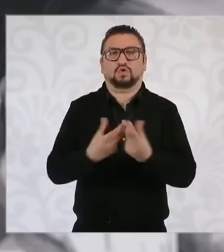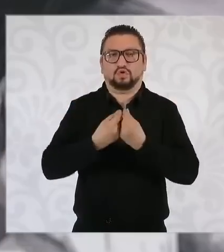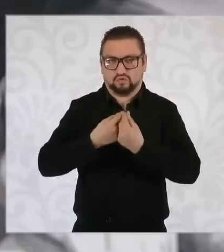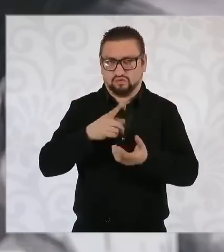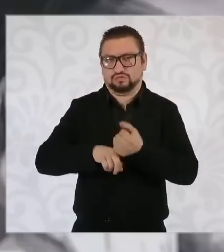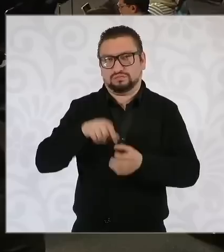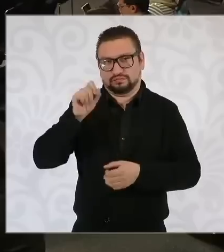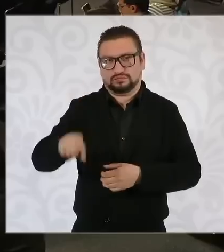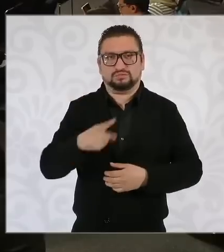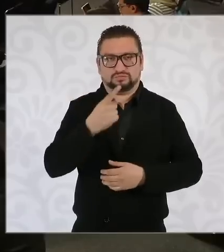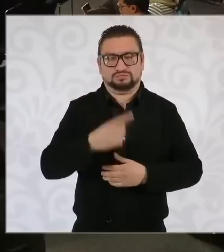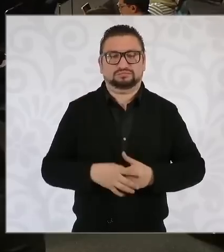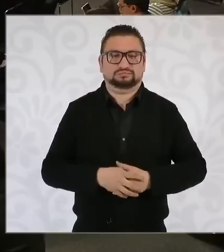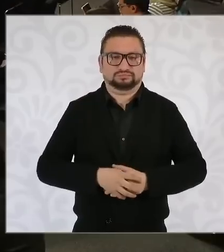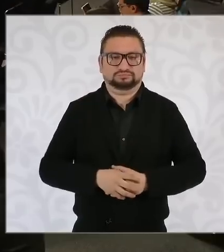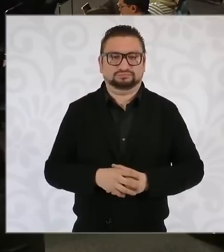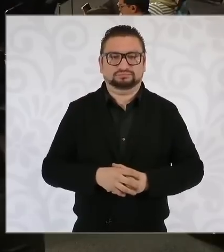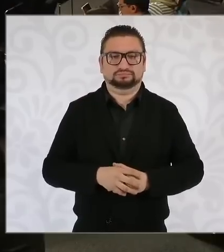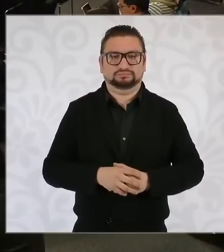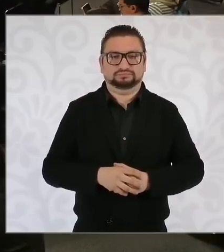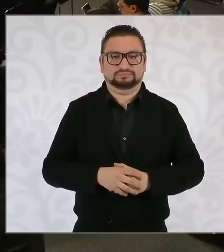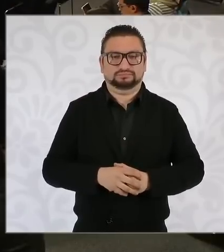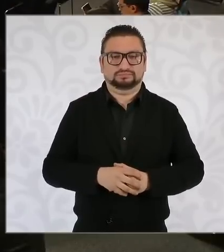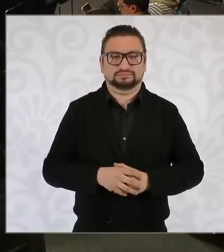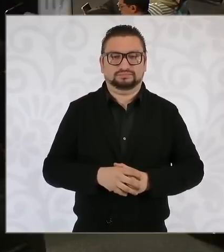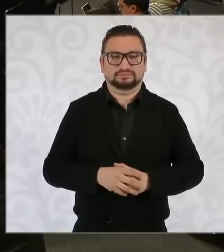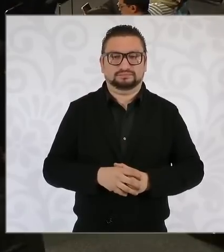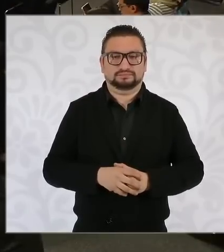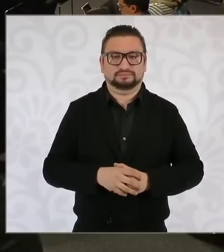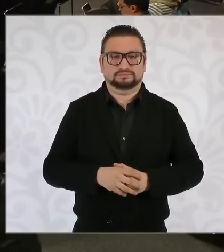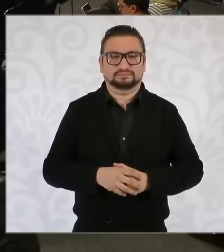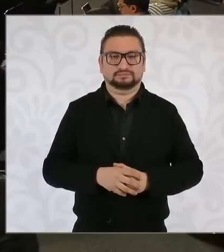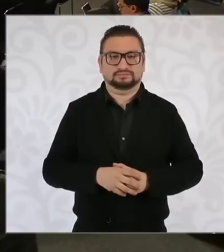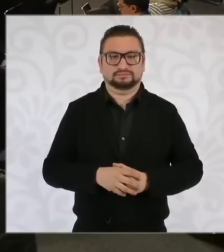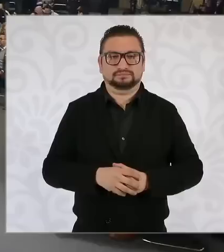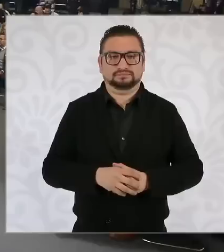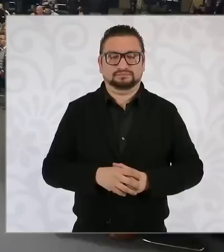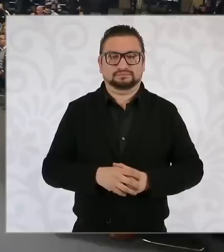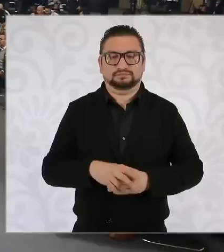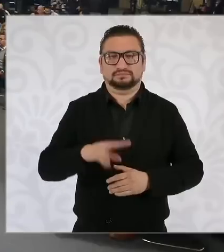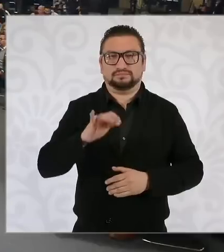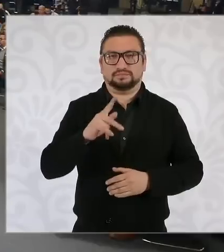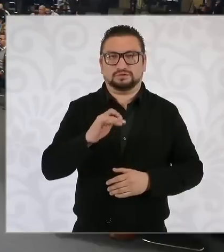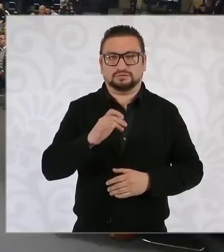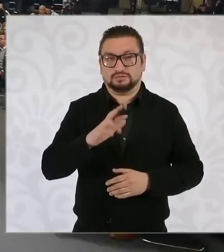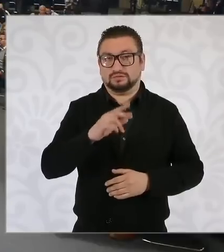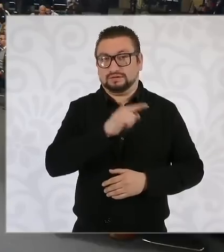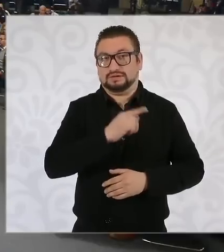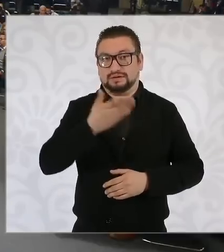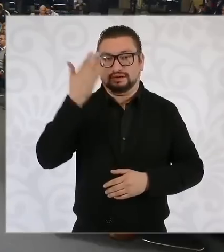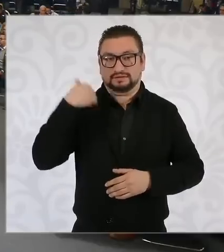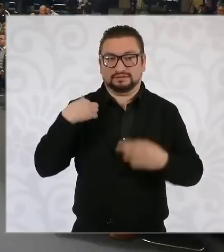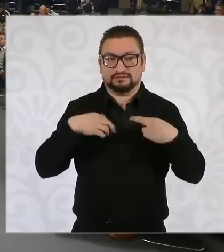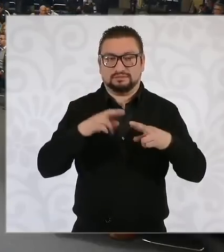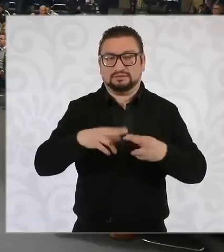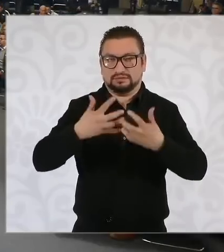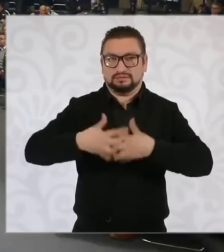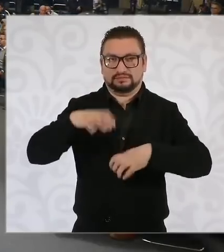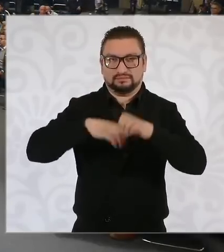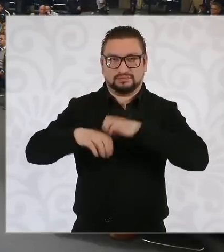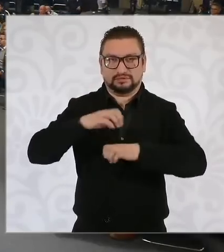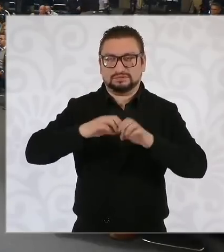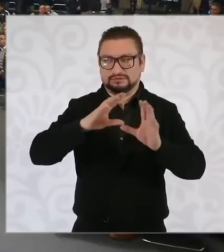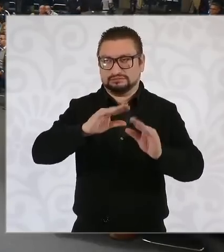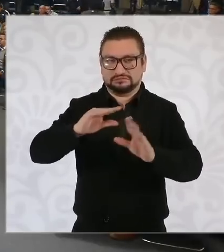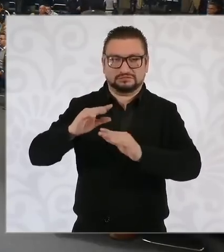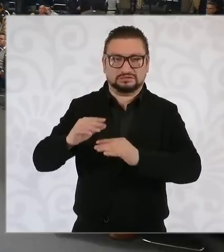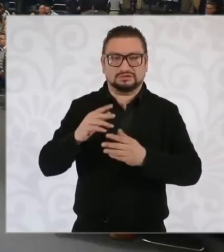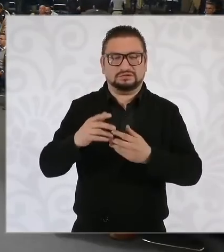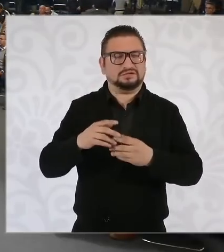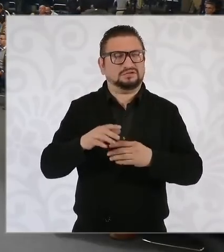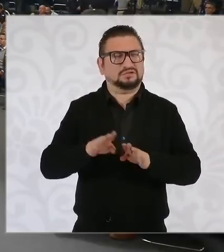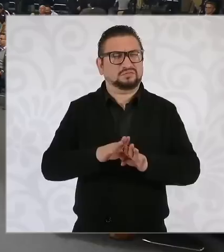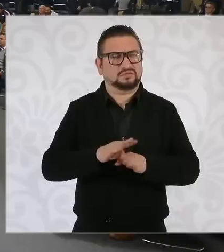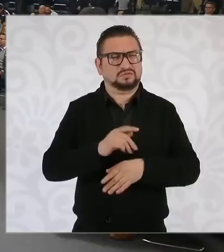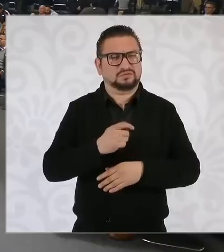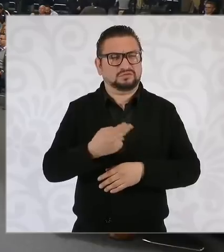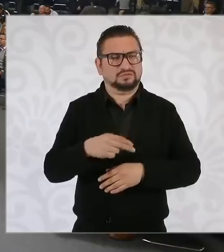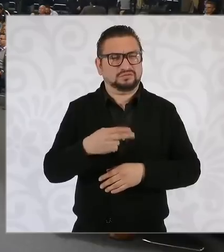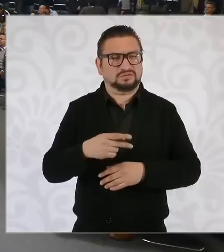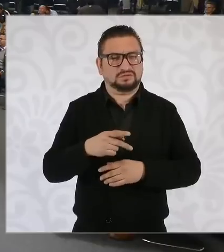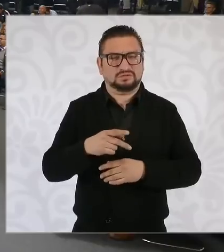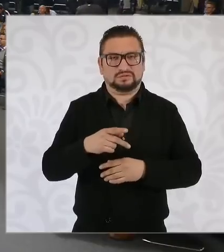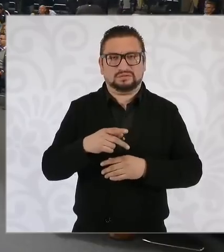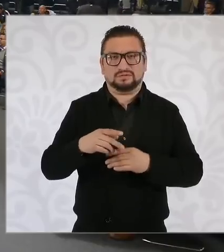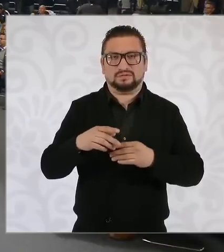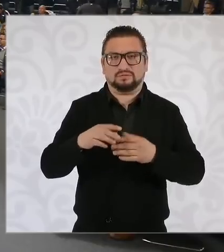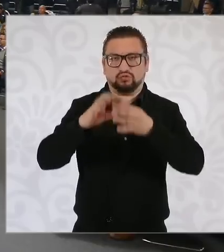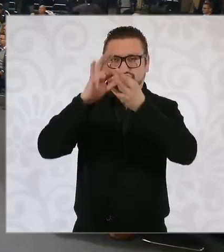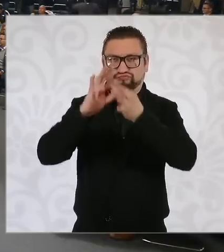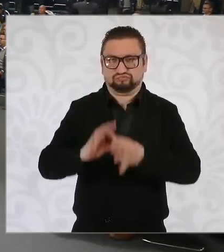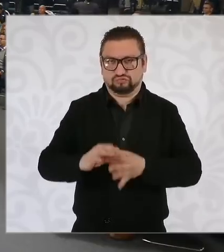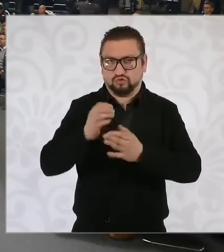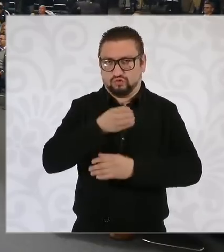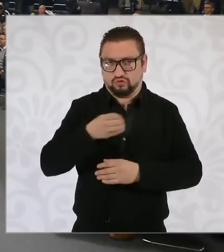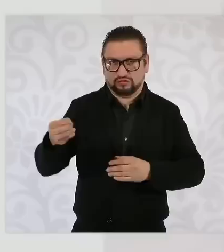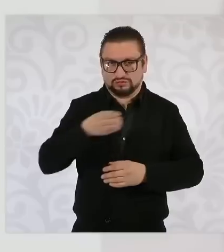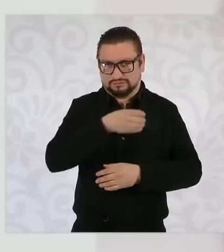empresa Víctor daba clases de empresas Cómo es verticalmente integradas y era